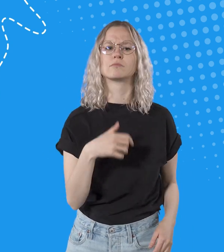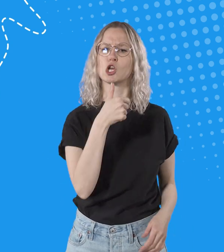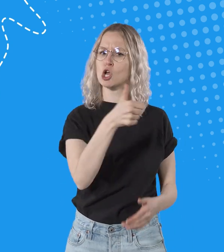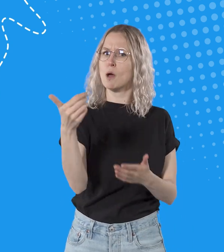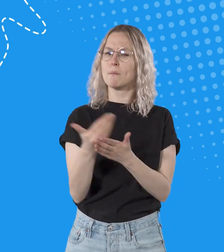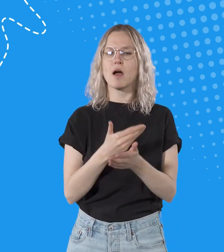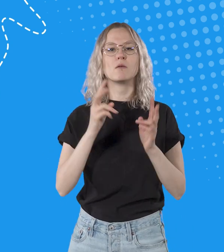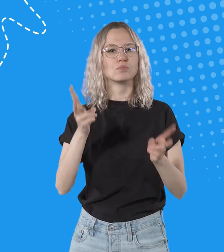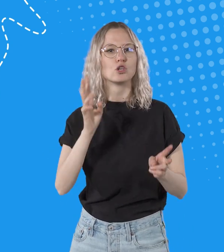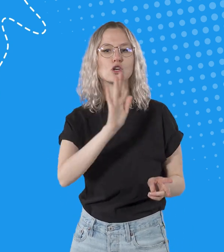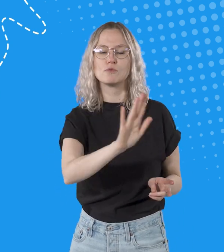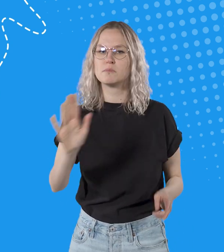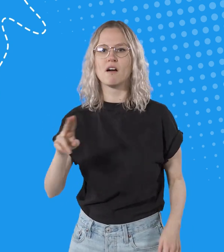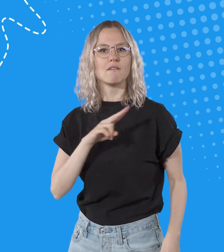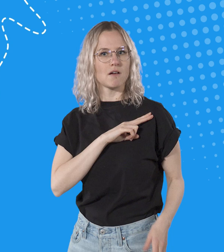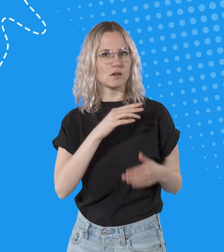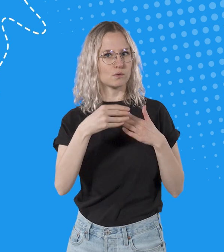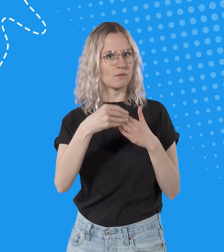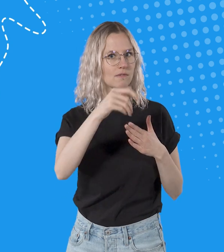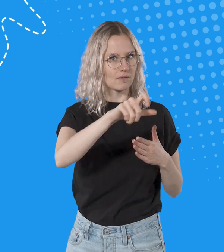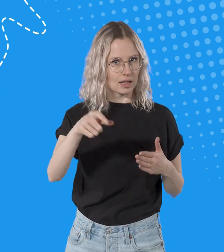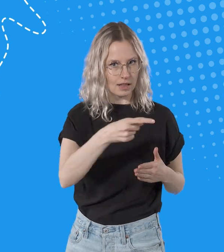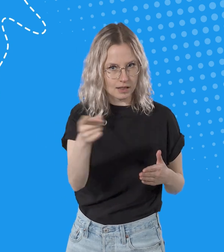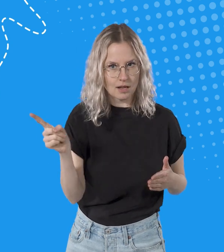Lisäksi jokaisella maalla on oma vastuuvetäjänsä, -